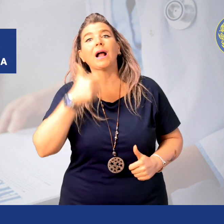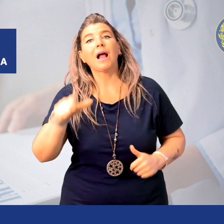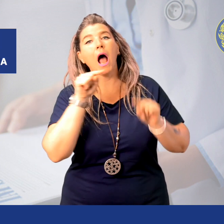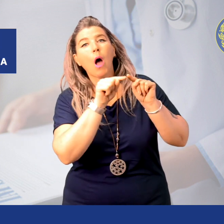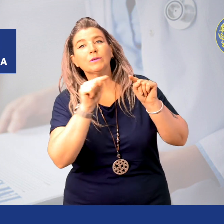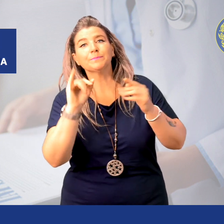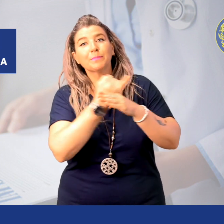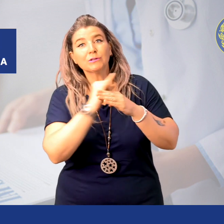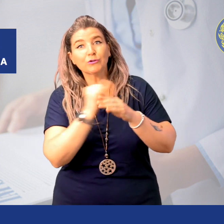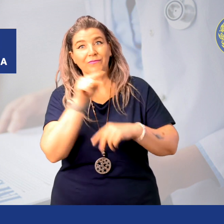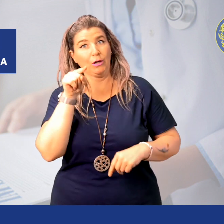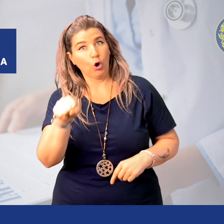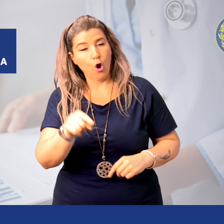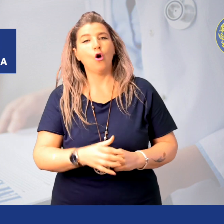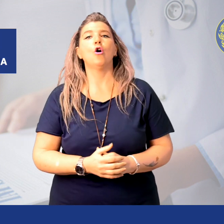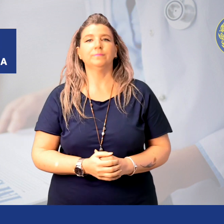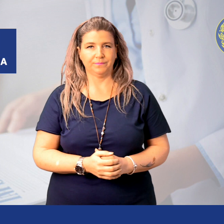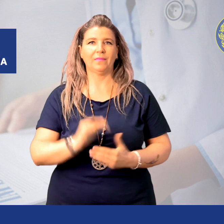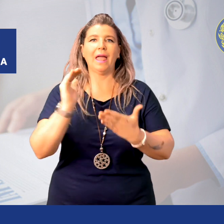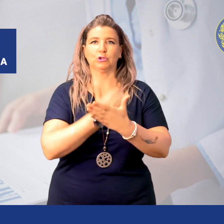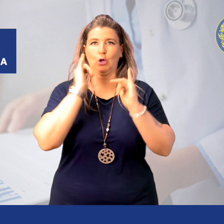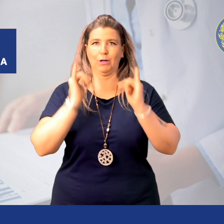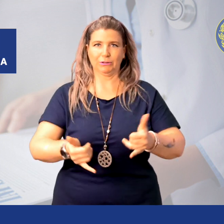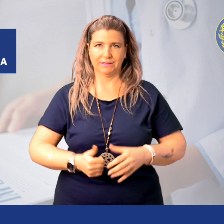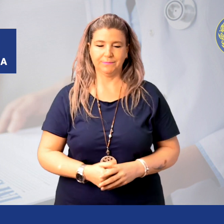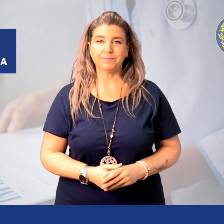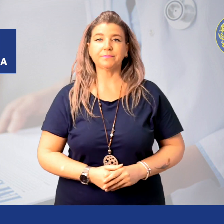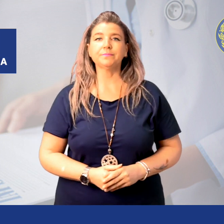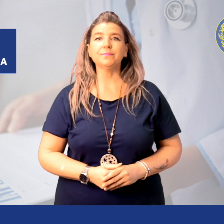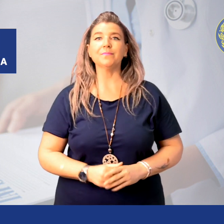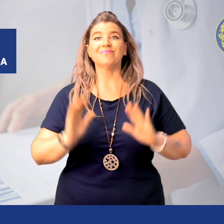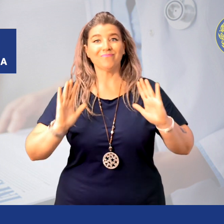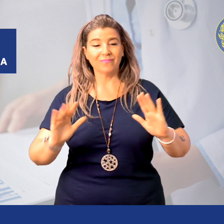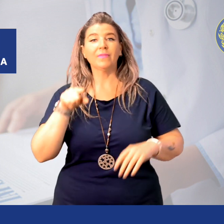Possono essere esentati dall'obbligo di reperibilità solo in caso la malattia è collegata dalla invalidità.